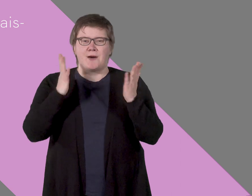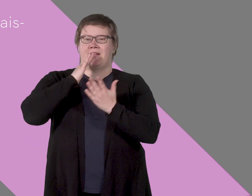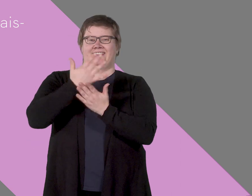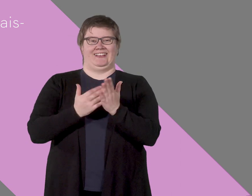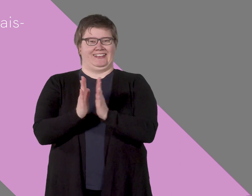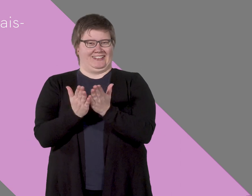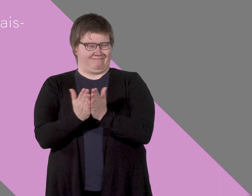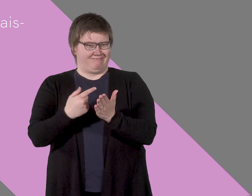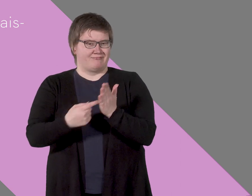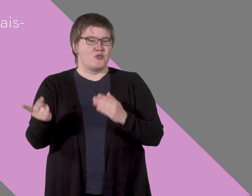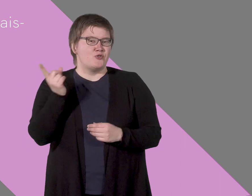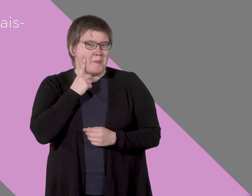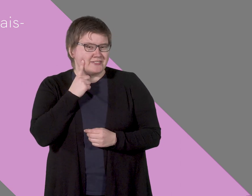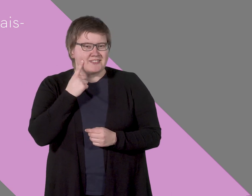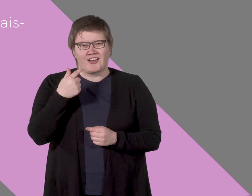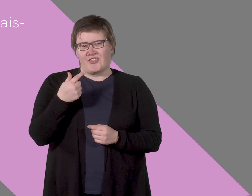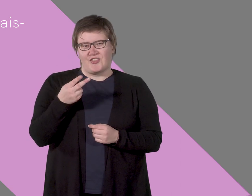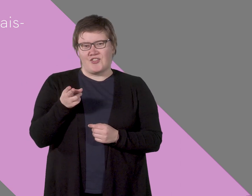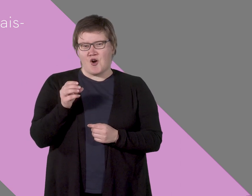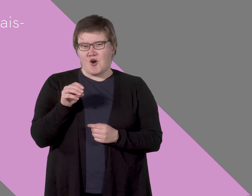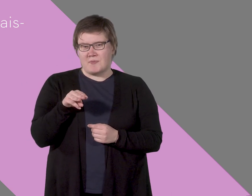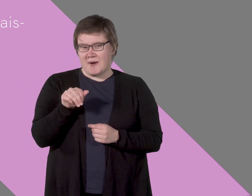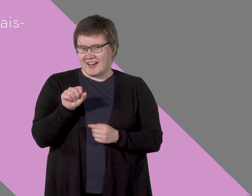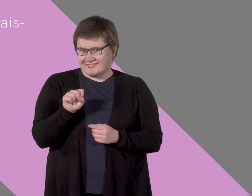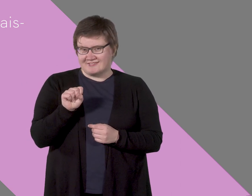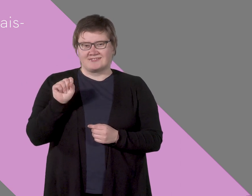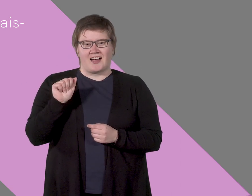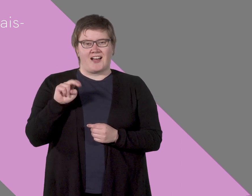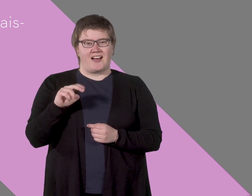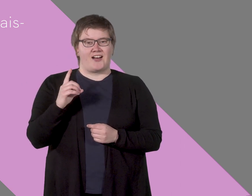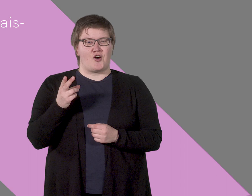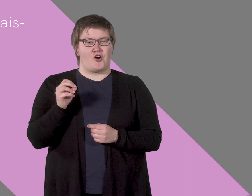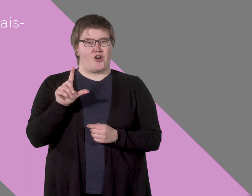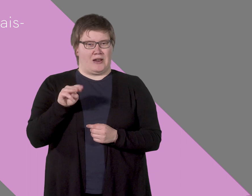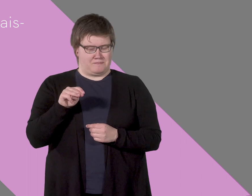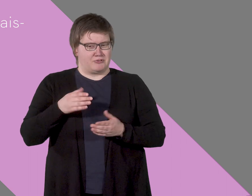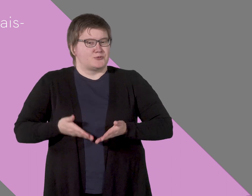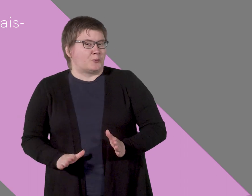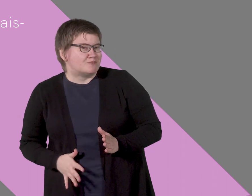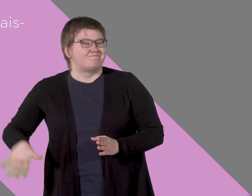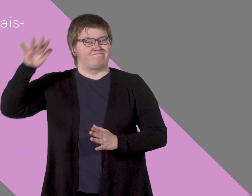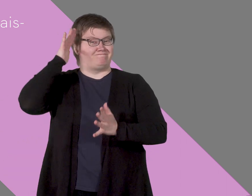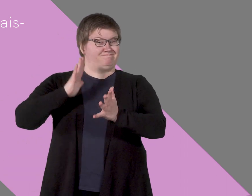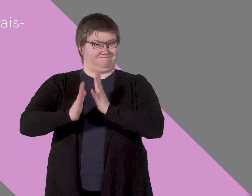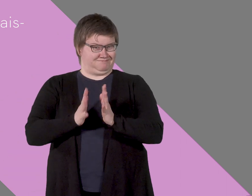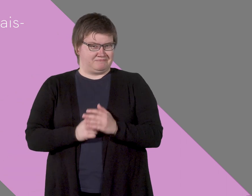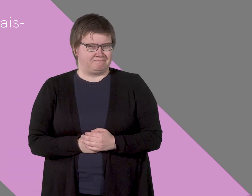"Thomas Sandholm - Syntynyt viittomaan" -elämäkerta.